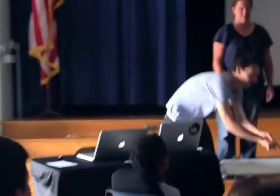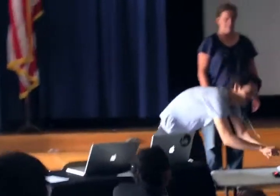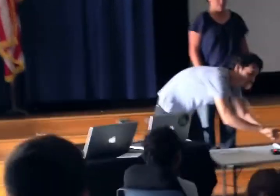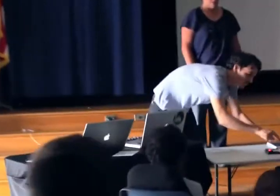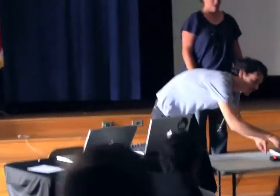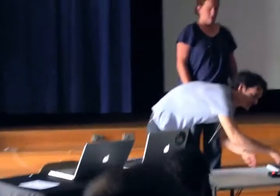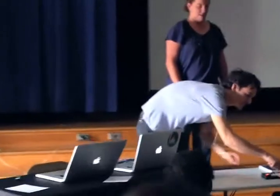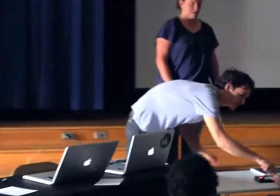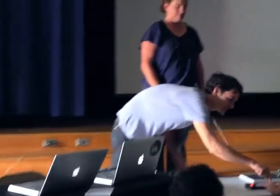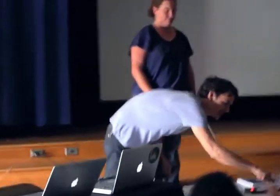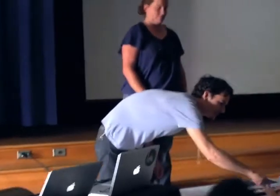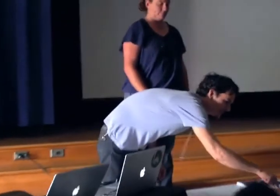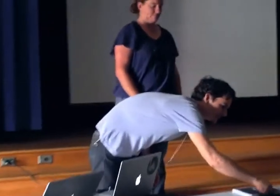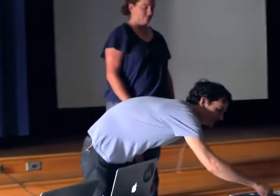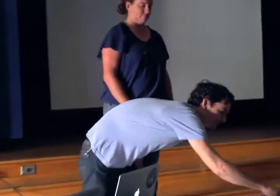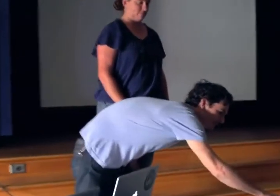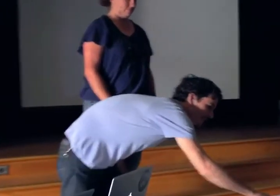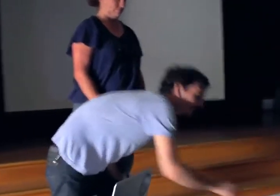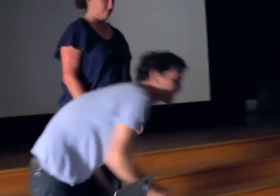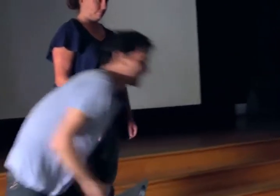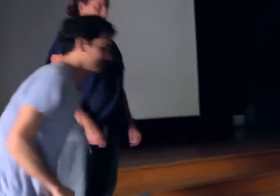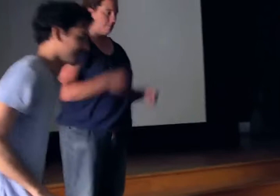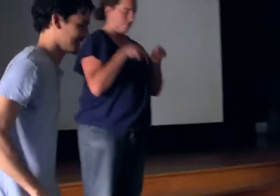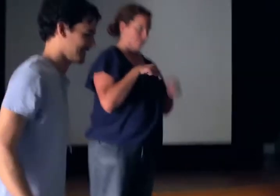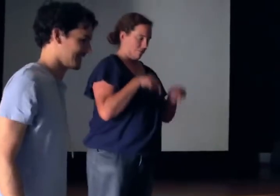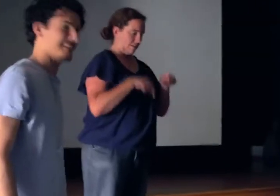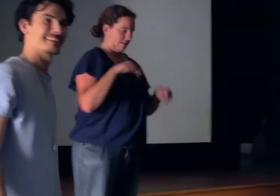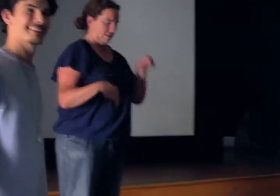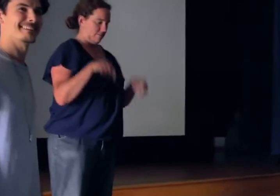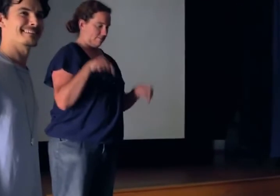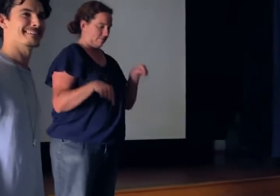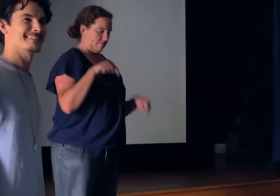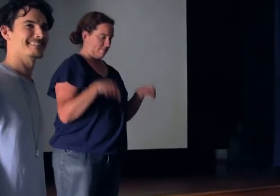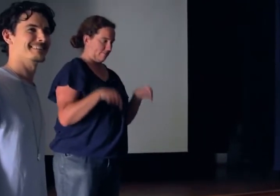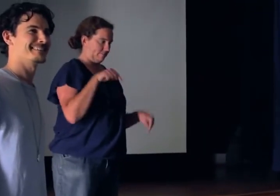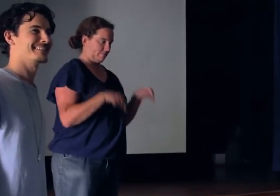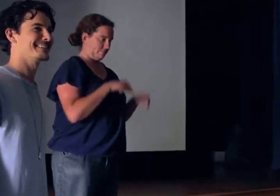En utilisant une animation synchronisée avec la perception tactile de la musique.